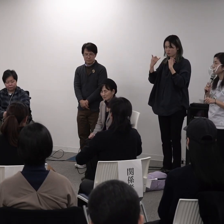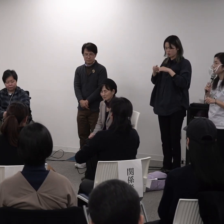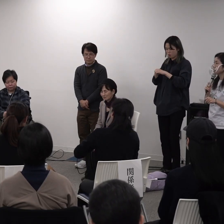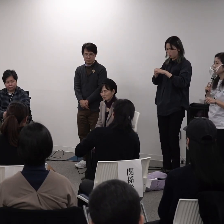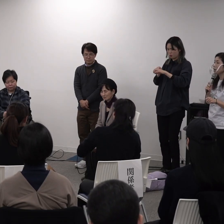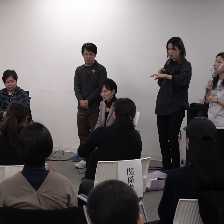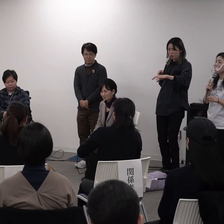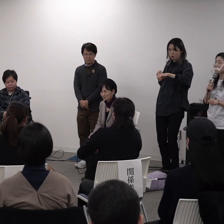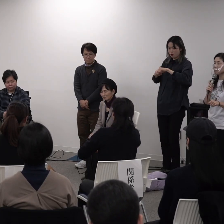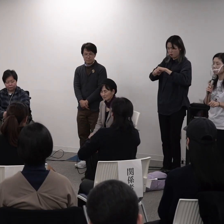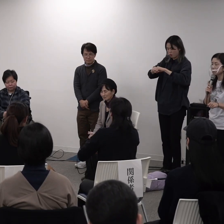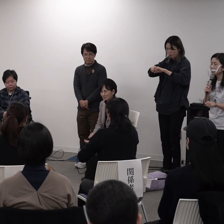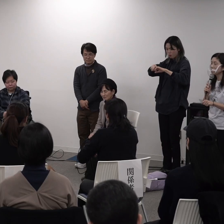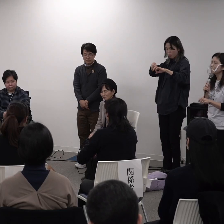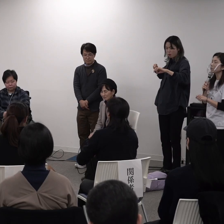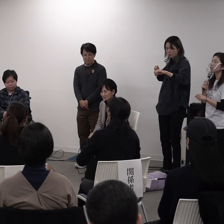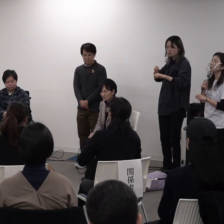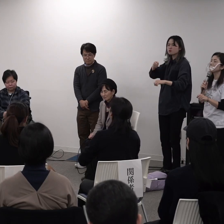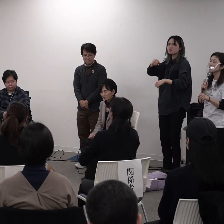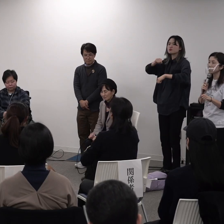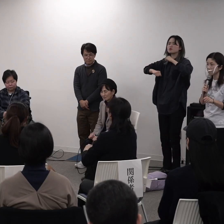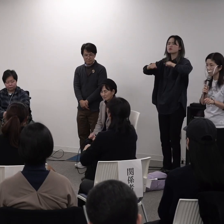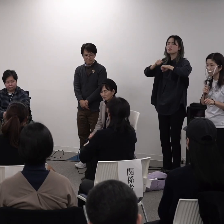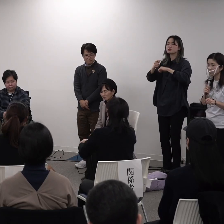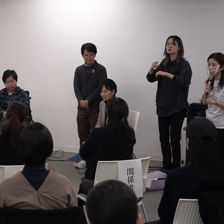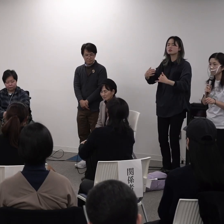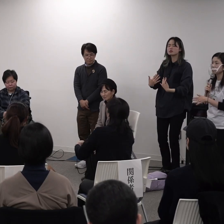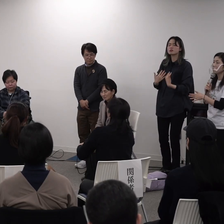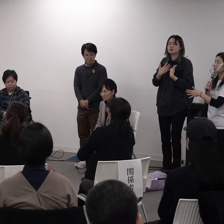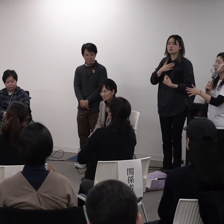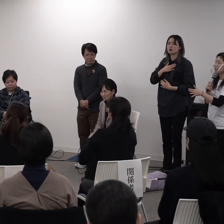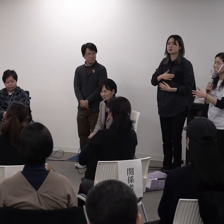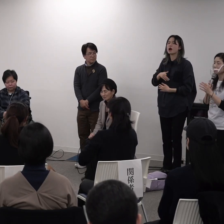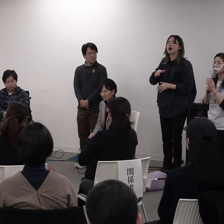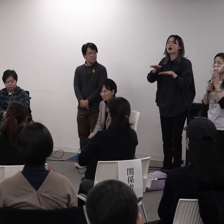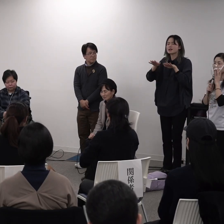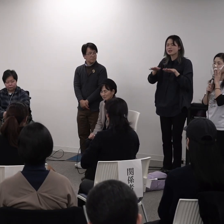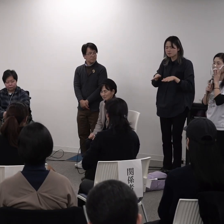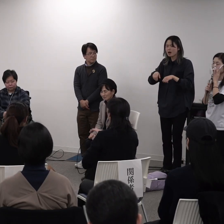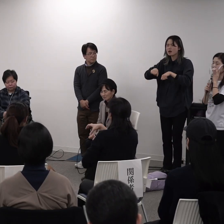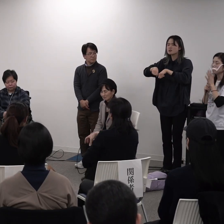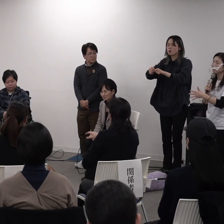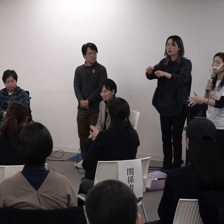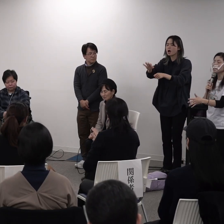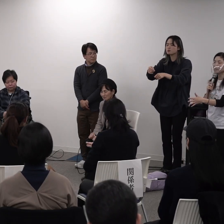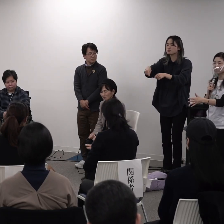今障害物をよけてくれたな また 端に戻ってまっすぐ歩いてるな